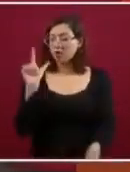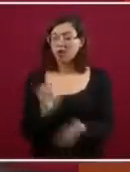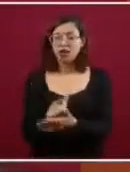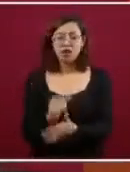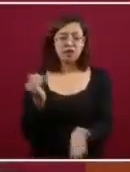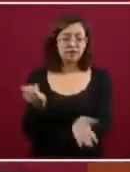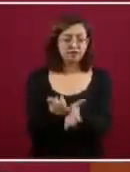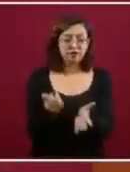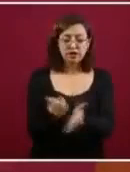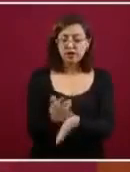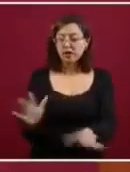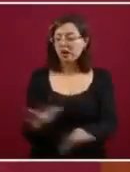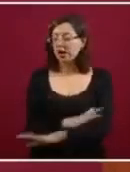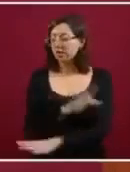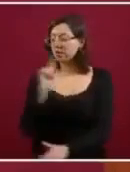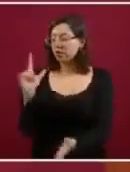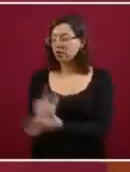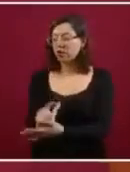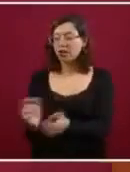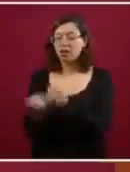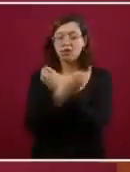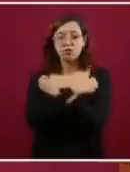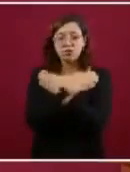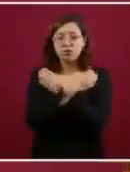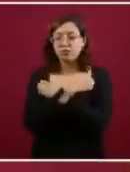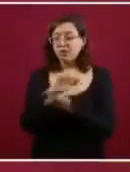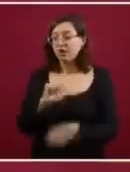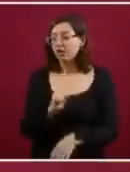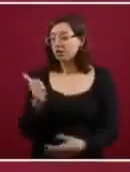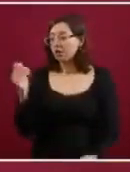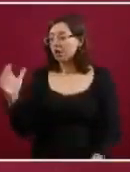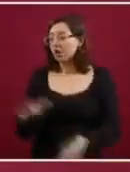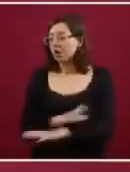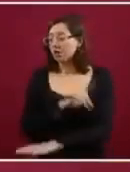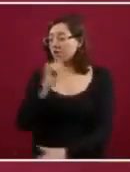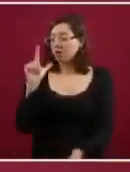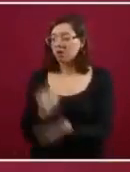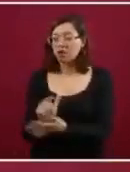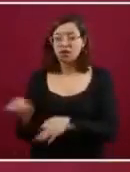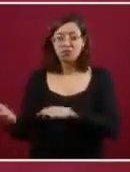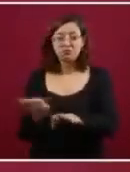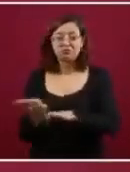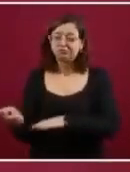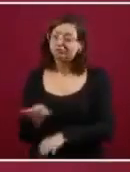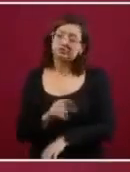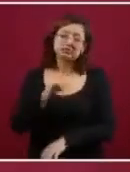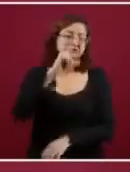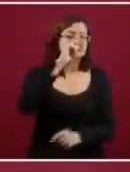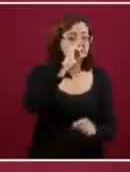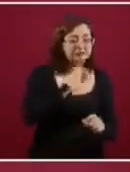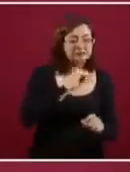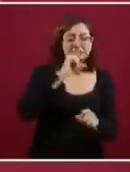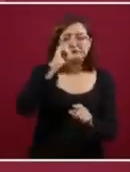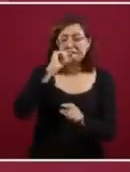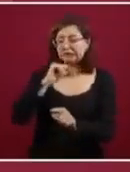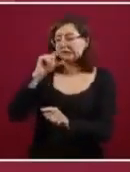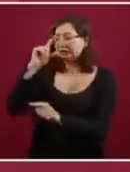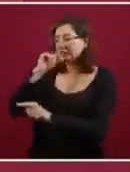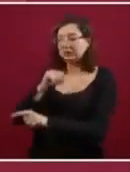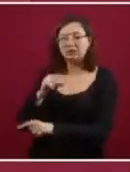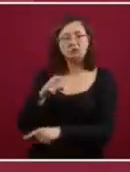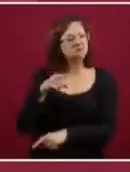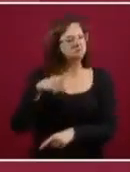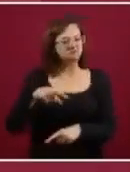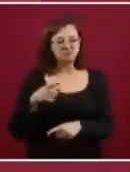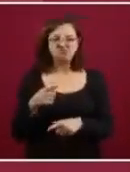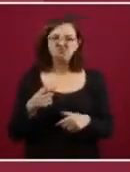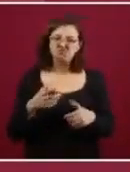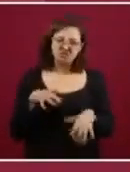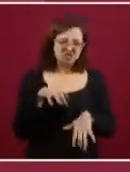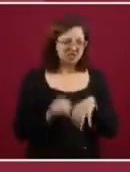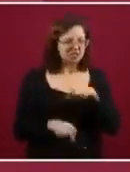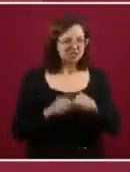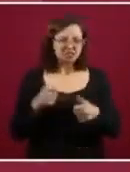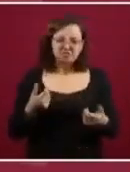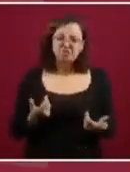de la Reforma Educativa, de la Reforma Laboral; en todo eso avanzaron.